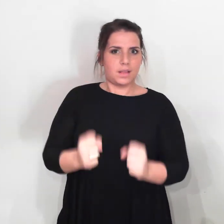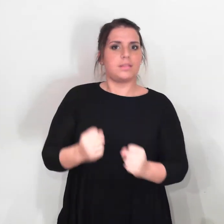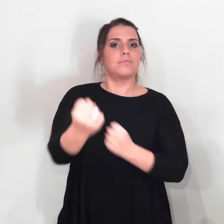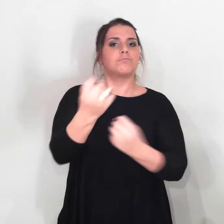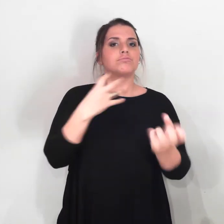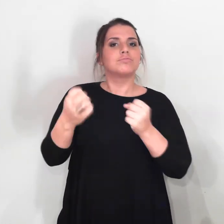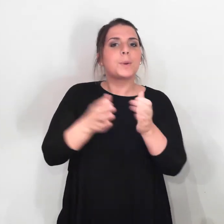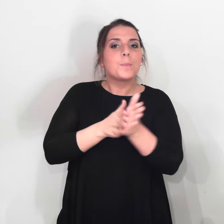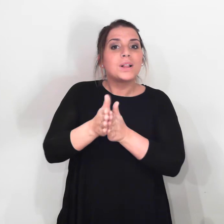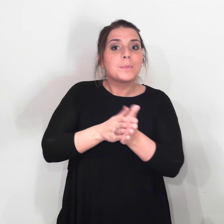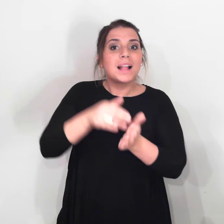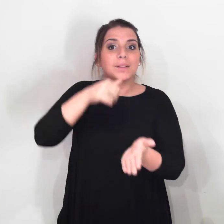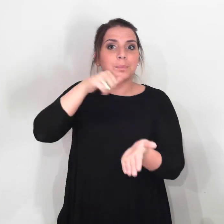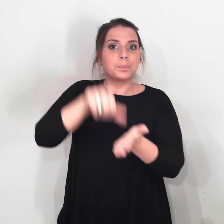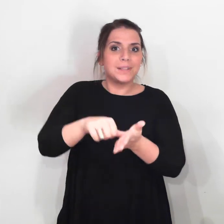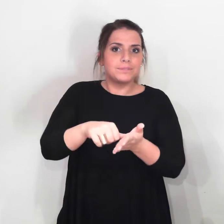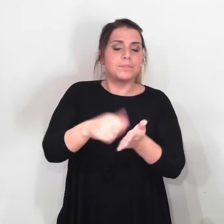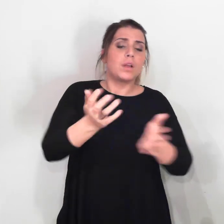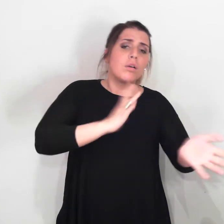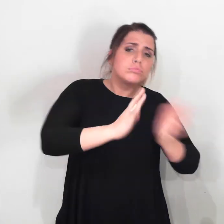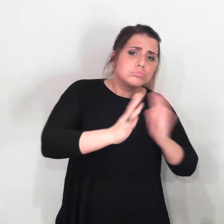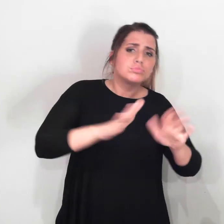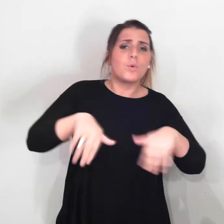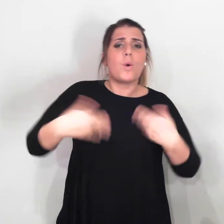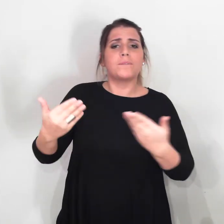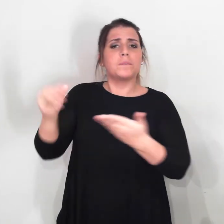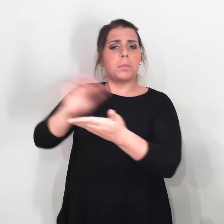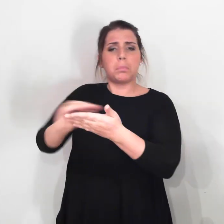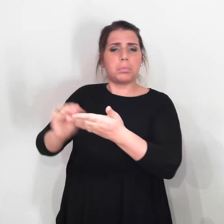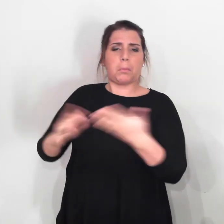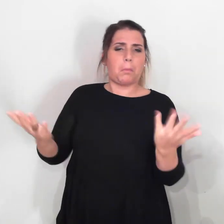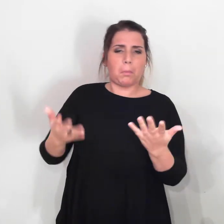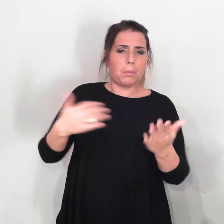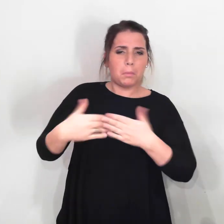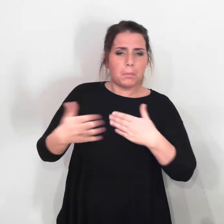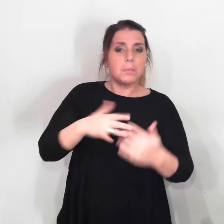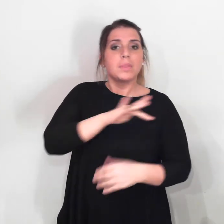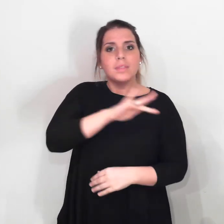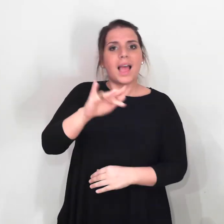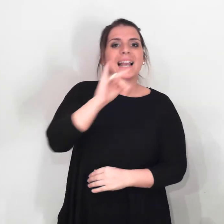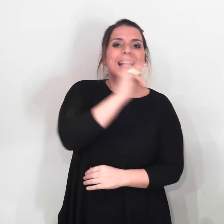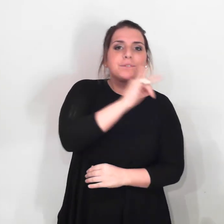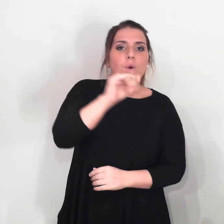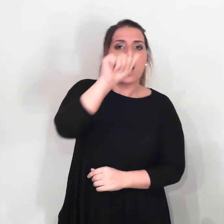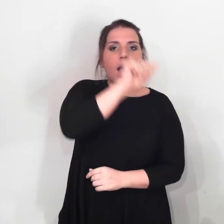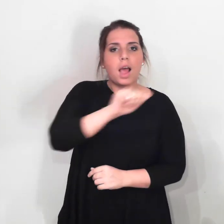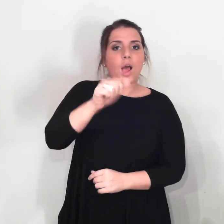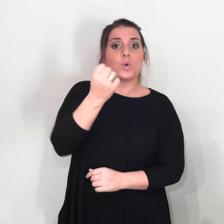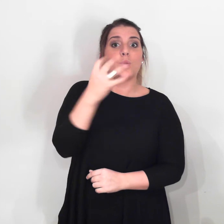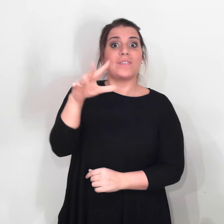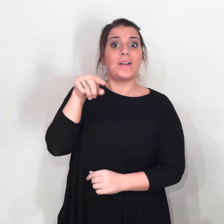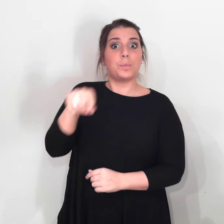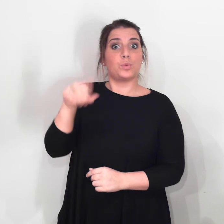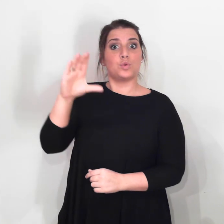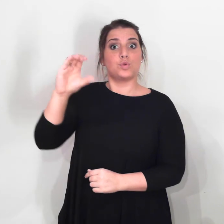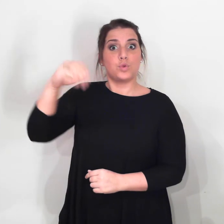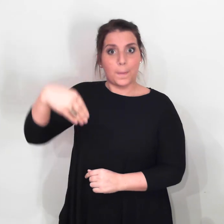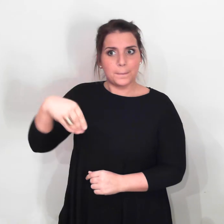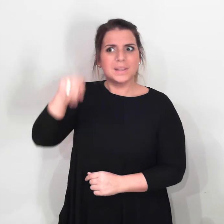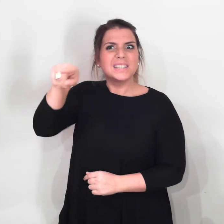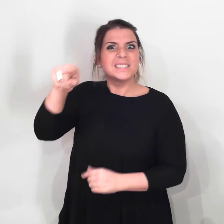Stuur dan een motivatiebrief (video of geschreven) naar info@jongfevlado.com.